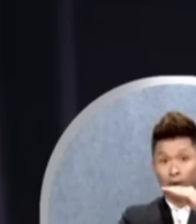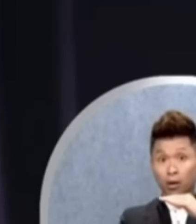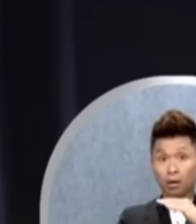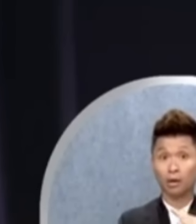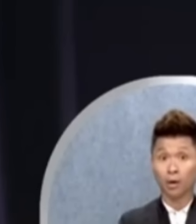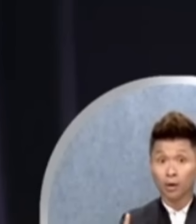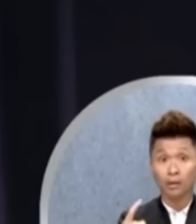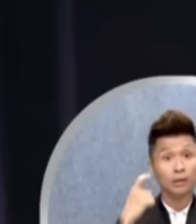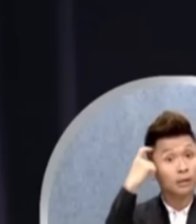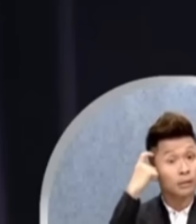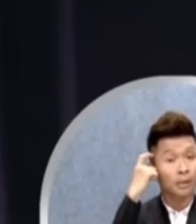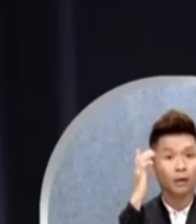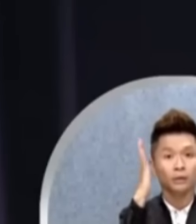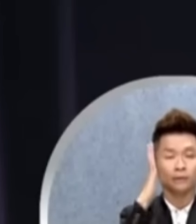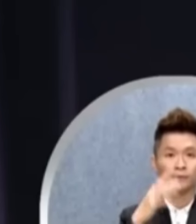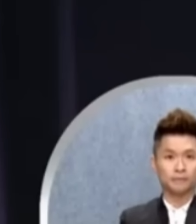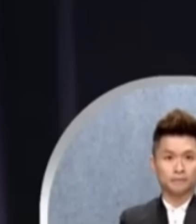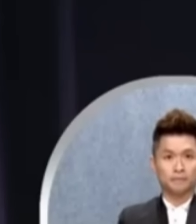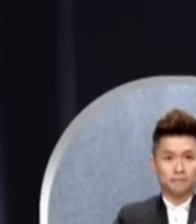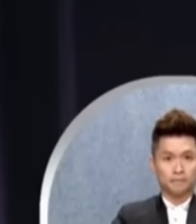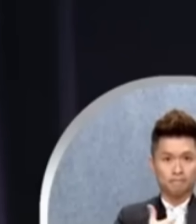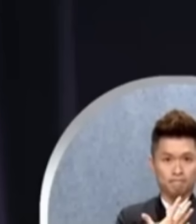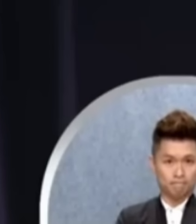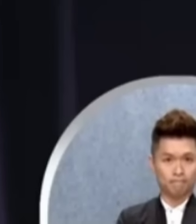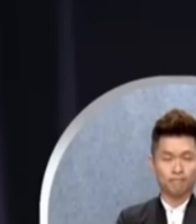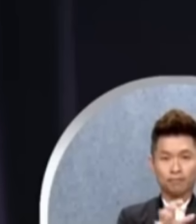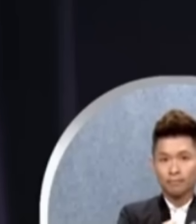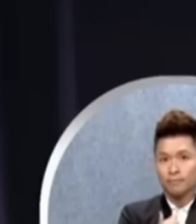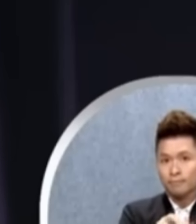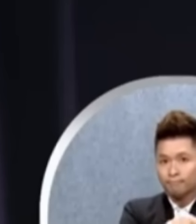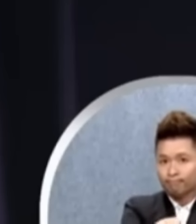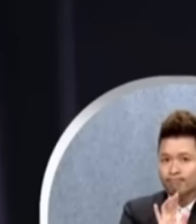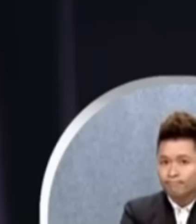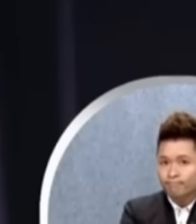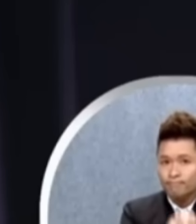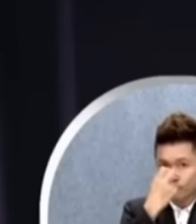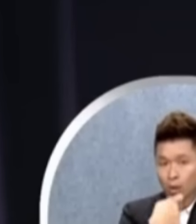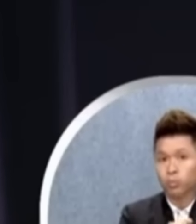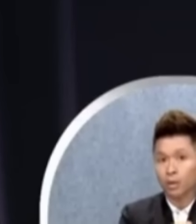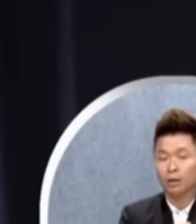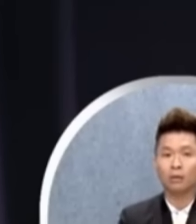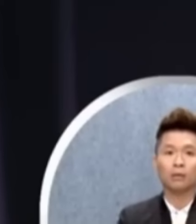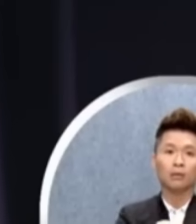代表政府一個決心 照顧農民 大家都知道十大建設 都知道新竹科學園區